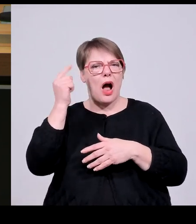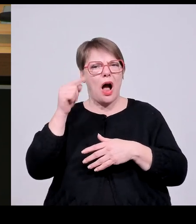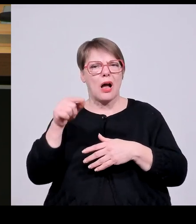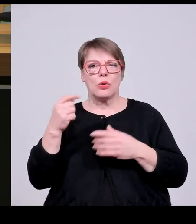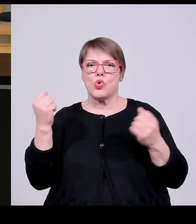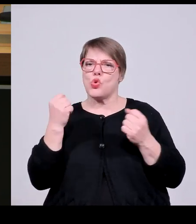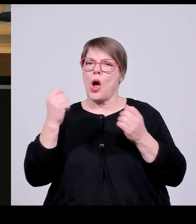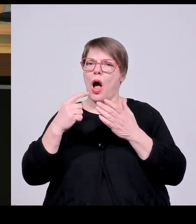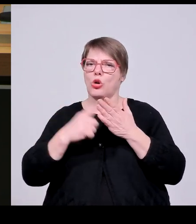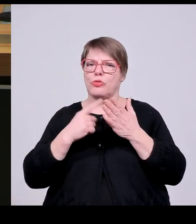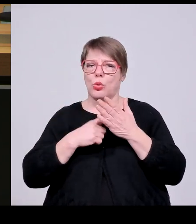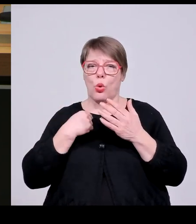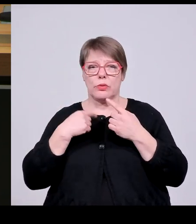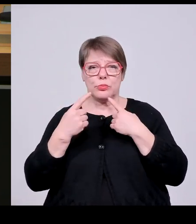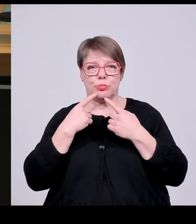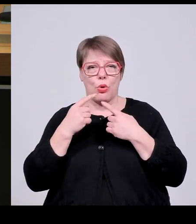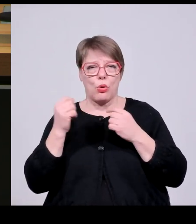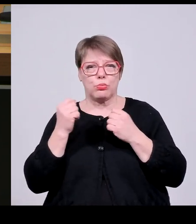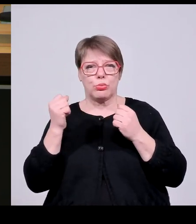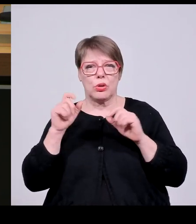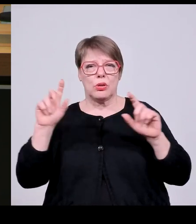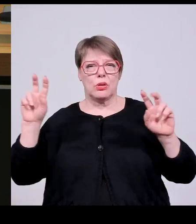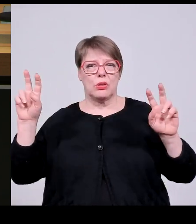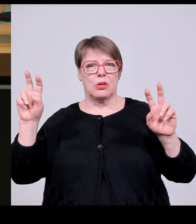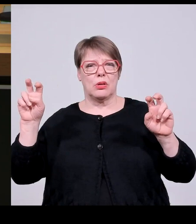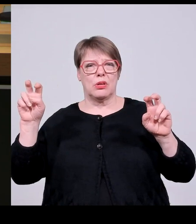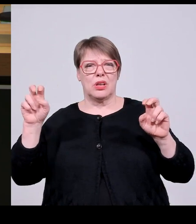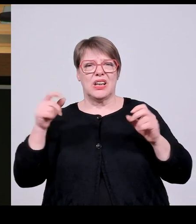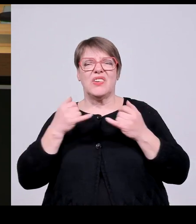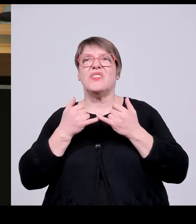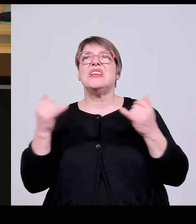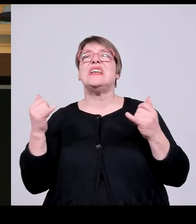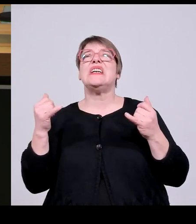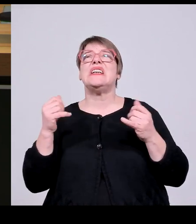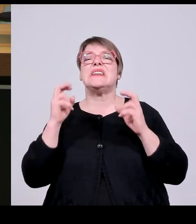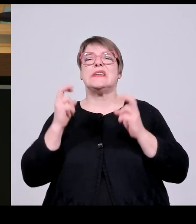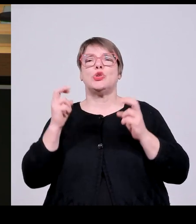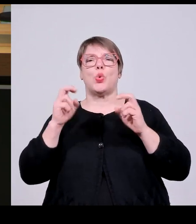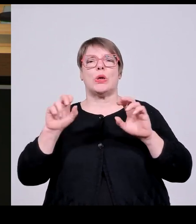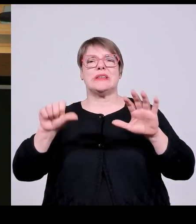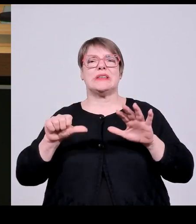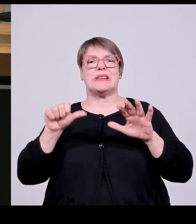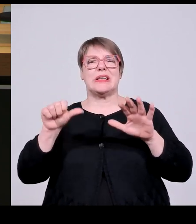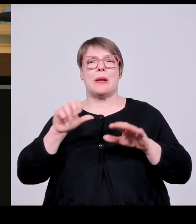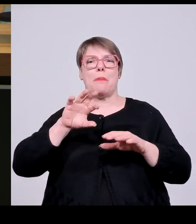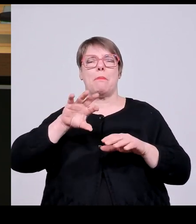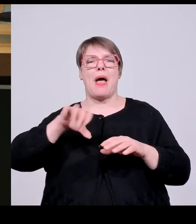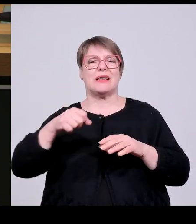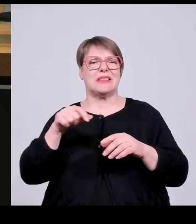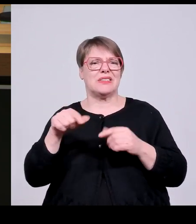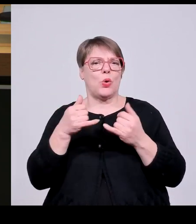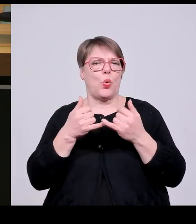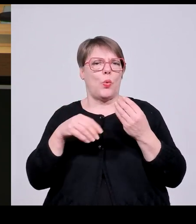Fragen, die man sich bis dato gar nicht stellen musste, weil es einfach unvorstellbar war, dass so ein Wahl-Desaster,